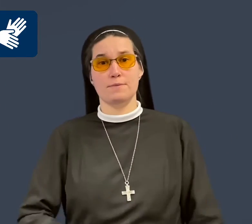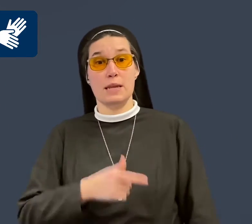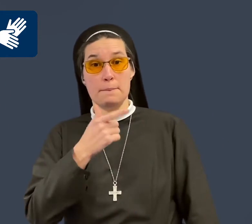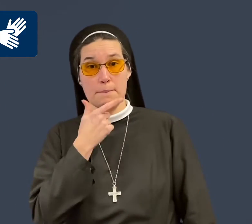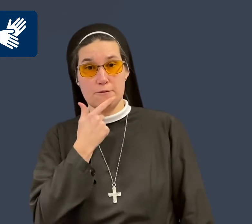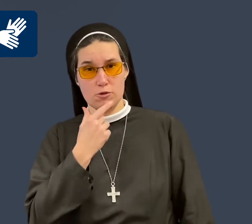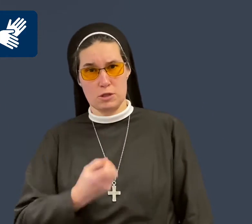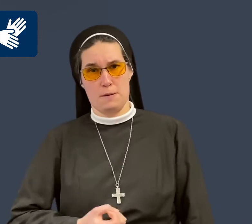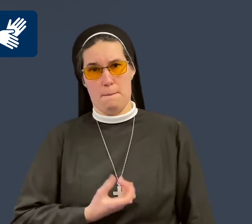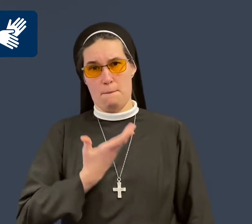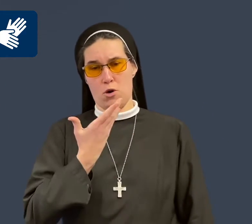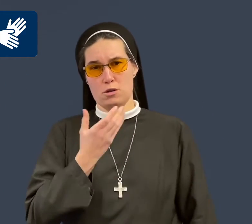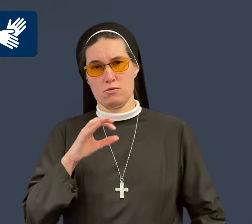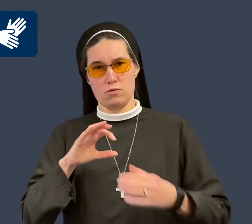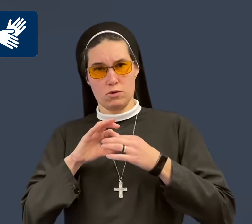Montags ein Einführung in das Thema der neuen Woche